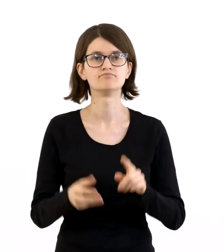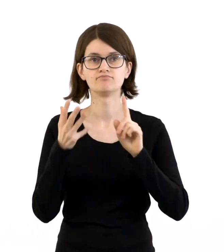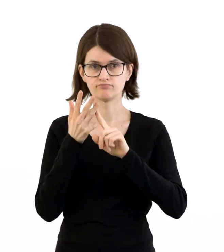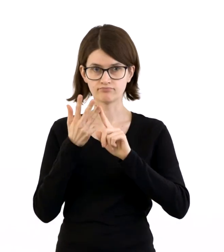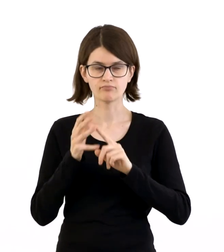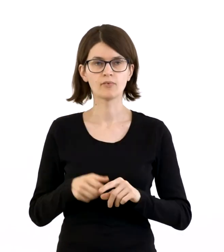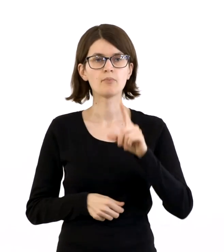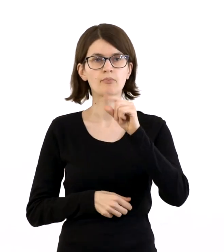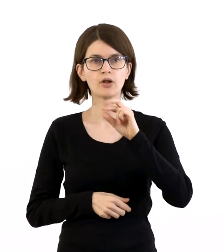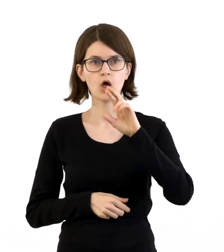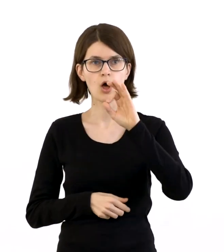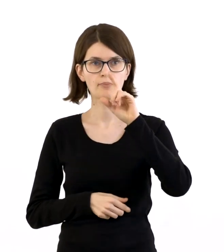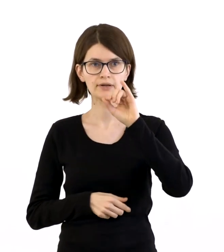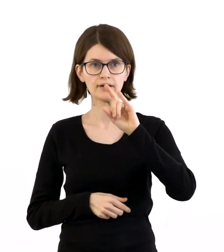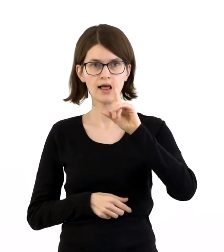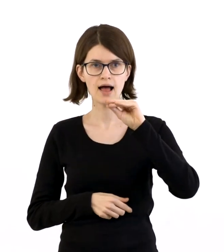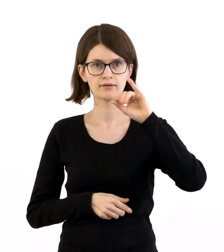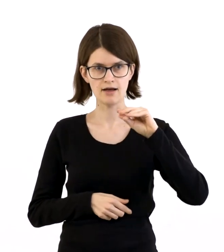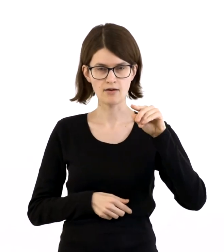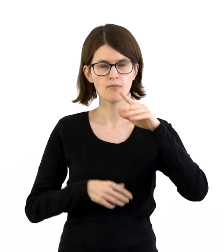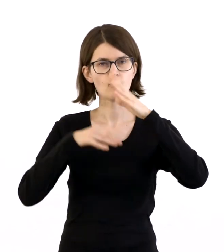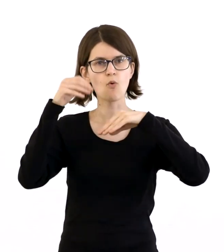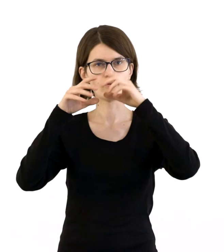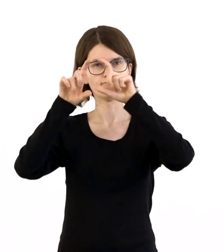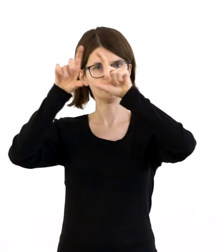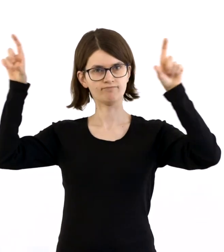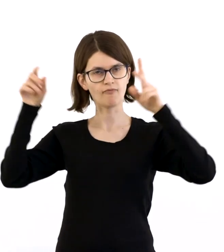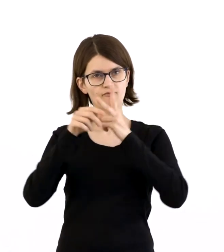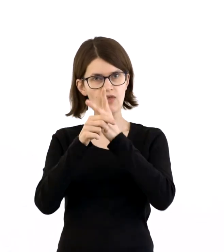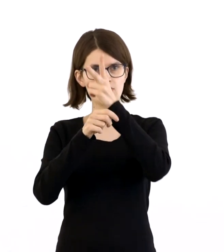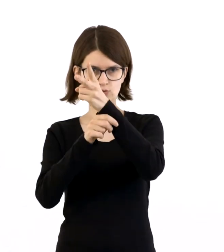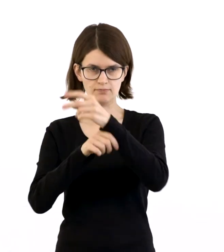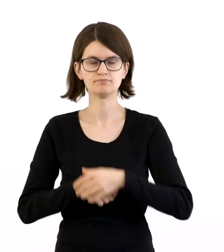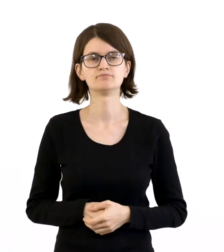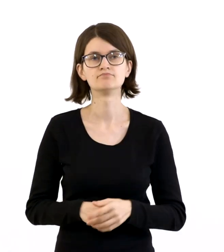Propyleje (Propyleie) – budowla wejściowa;